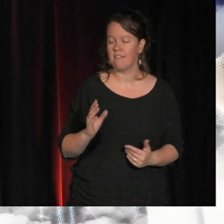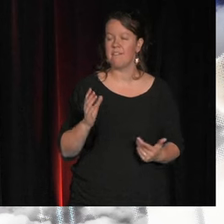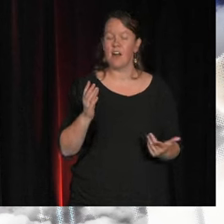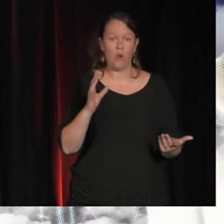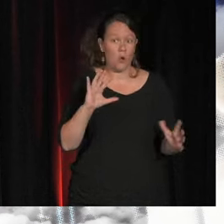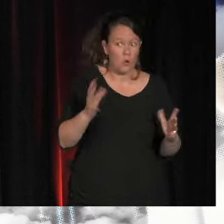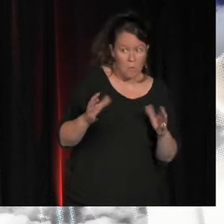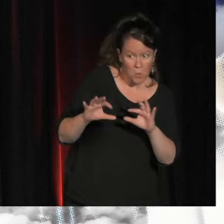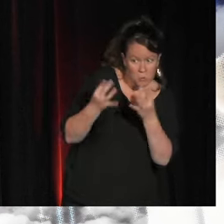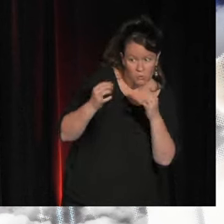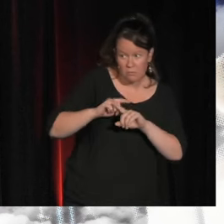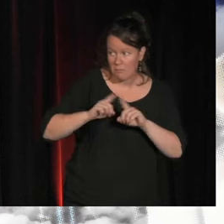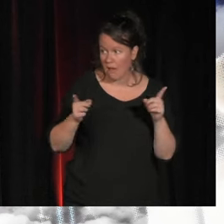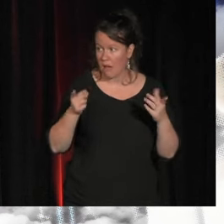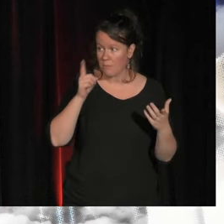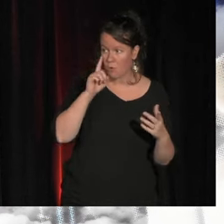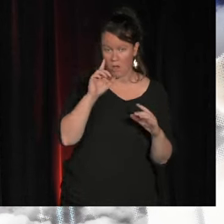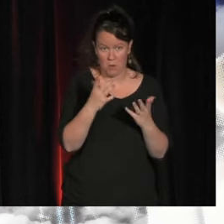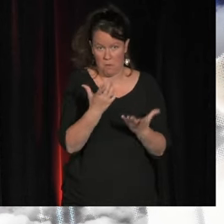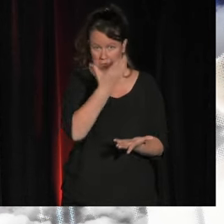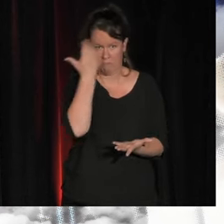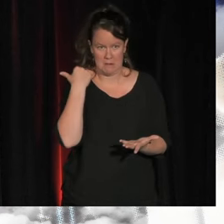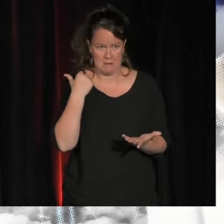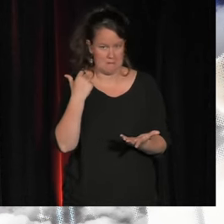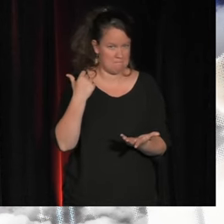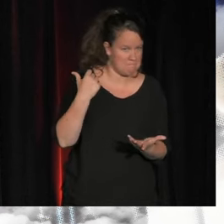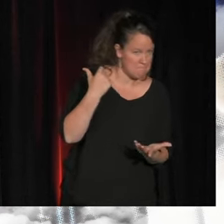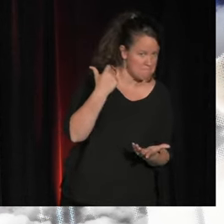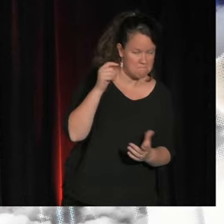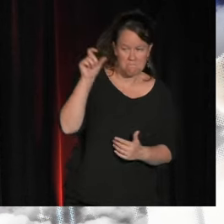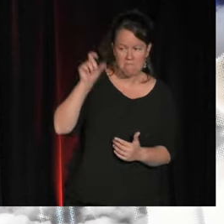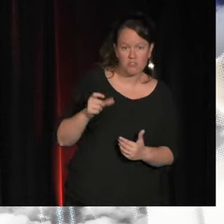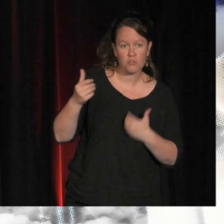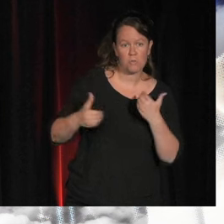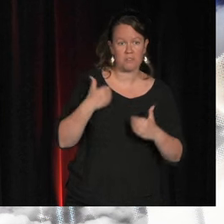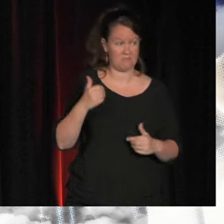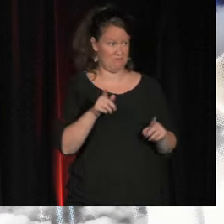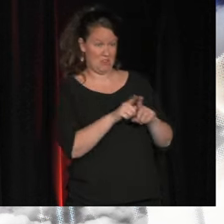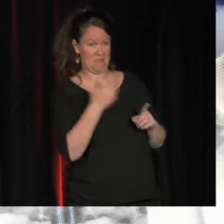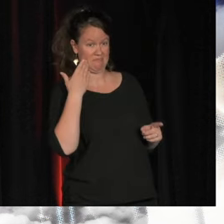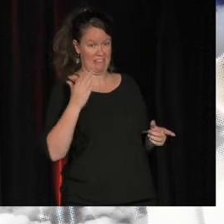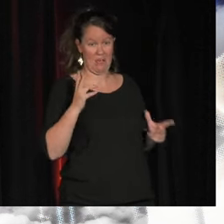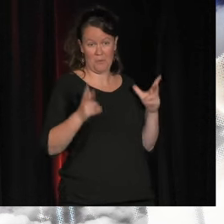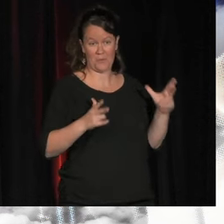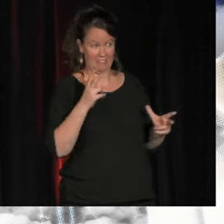le pourquoi ils n'ont pas réussi à trouver d'acteurs ou d'actrices, un acteur en l'occurrence. C'est comme Hollywood quand ils cherchent quelqu'un qui parle bien français, ils ne trouvent pas.